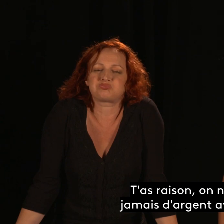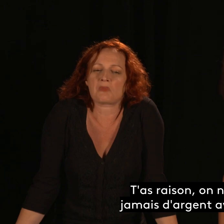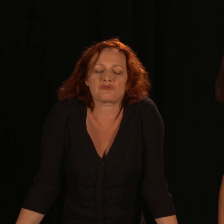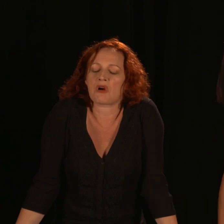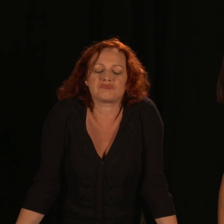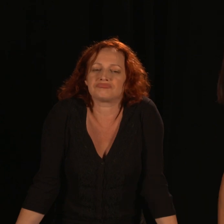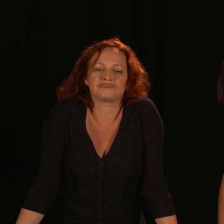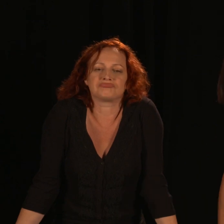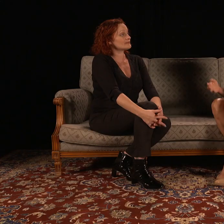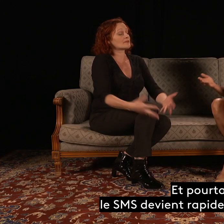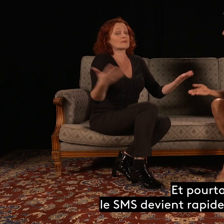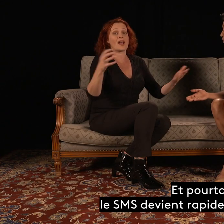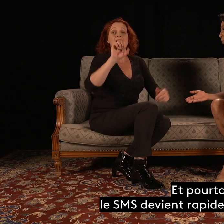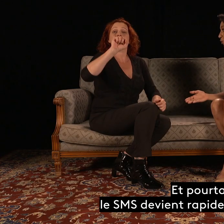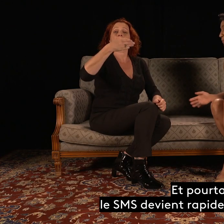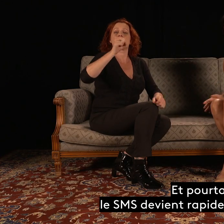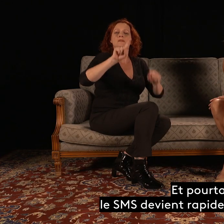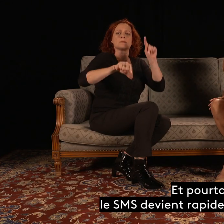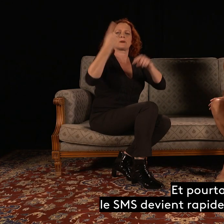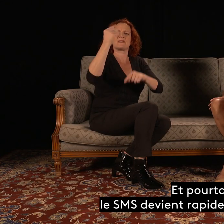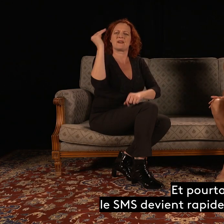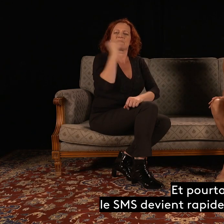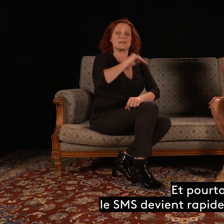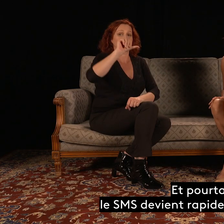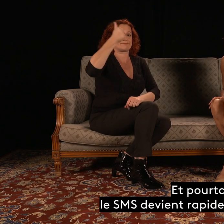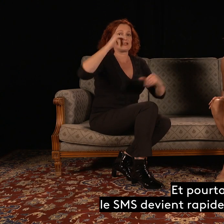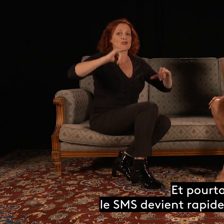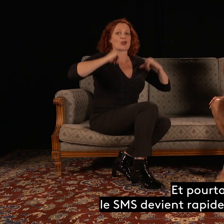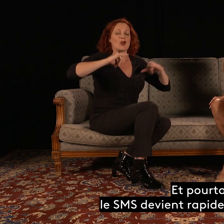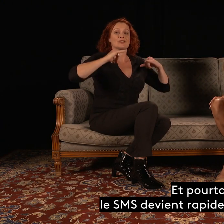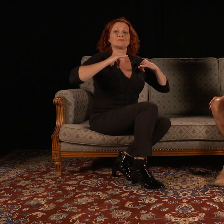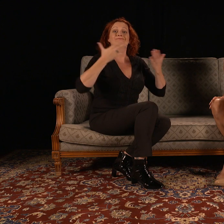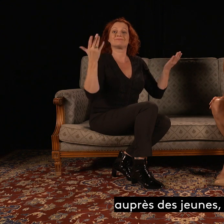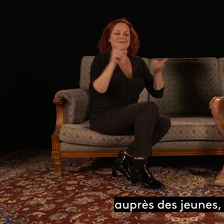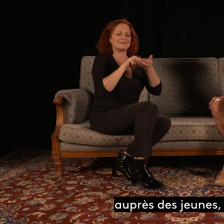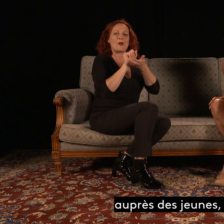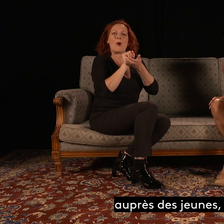Et pourtant, le SMS devient rapidement populaire, auprès des jeunes notamment,